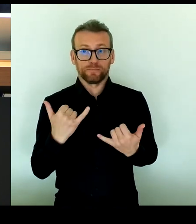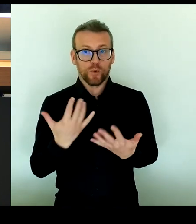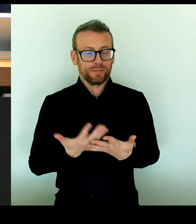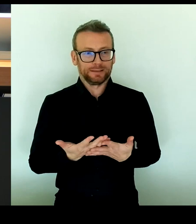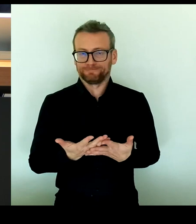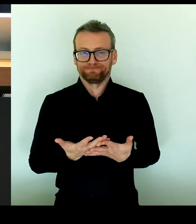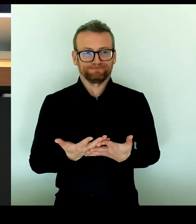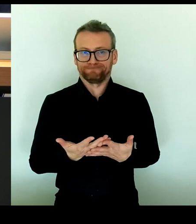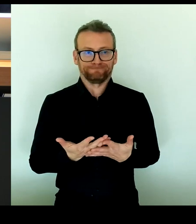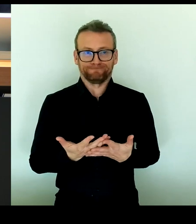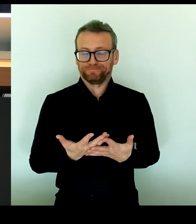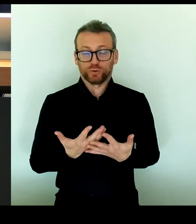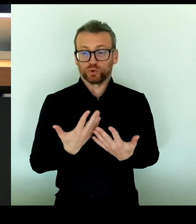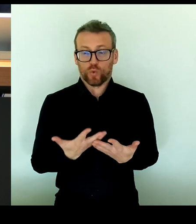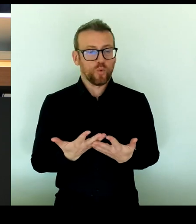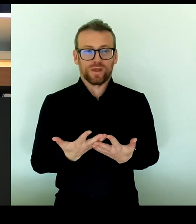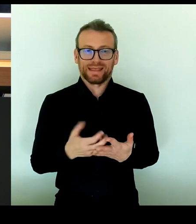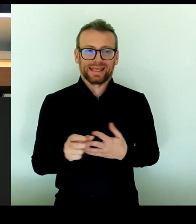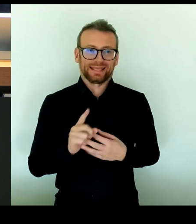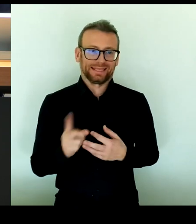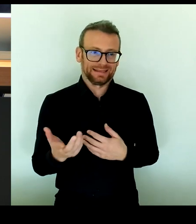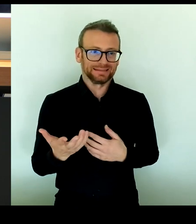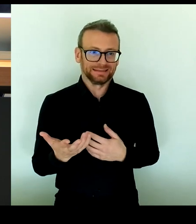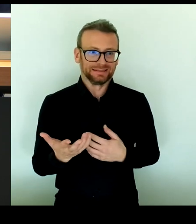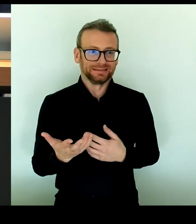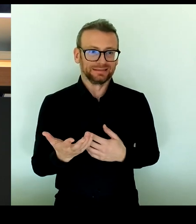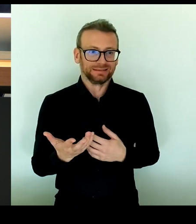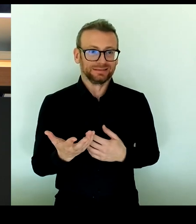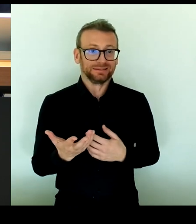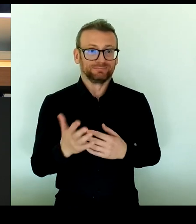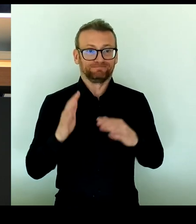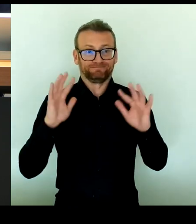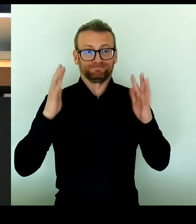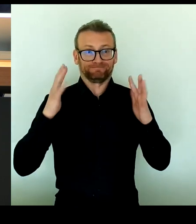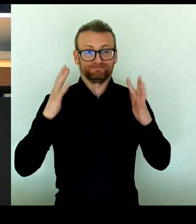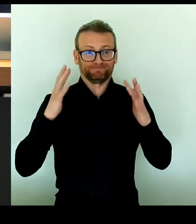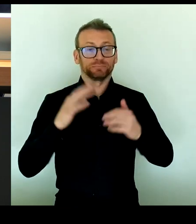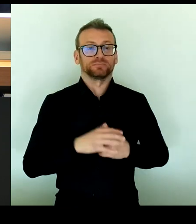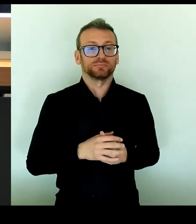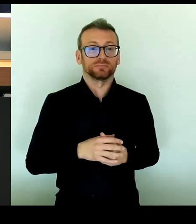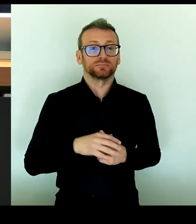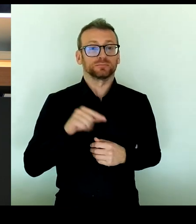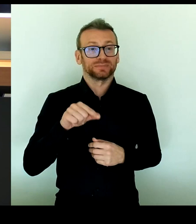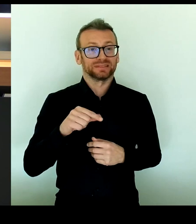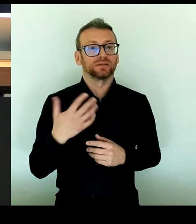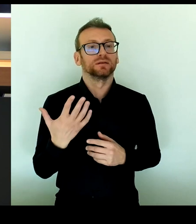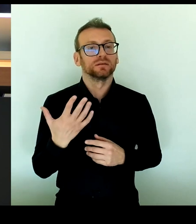zumindest, dass die Arbeit der Datenschutzbehörde und der Polizei wirklich daran gelegen ist, dieses Problem zu lösen.